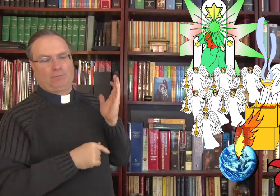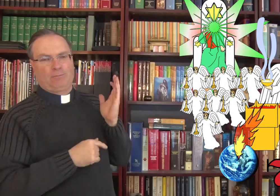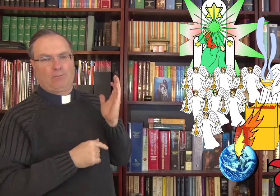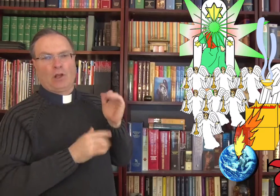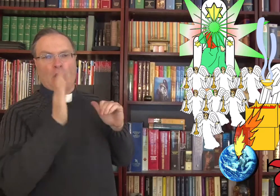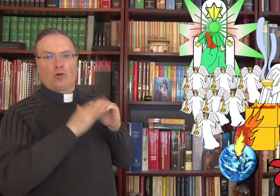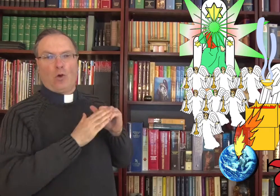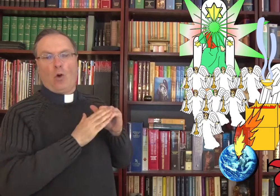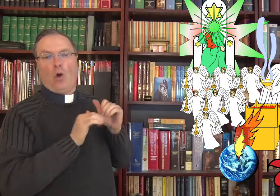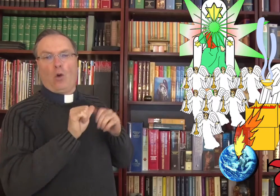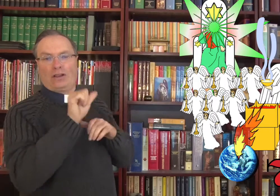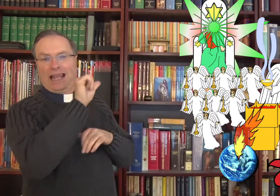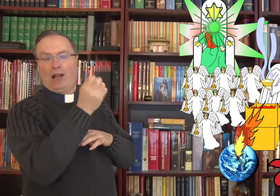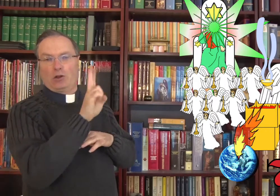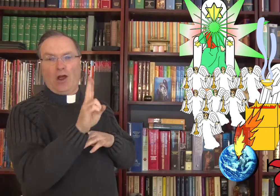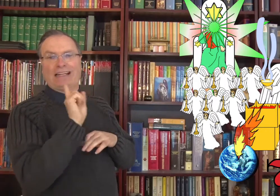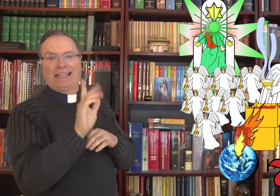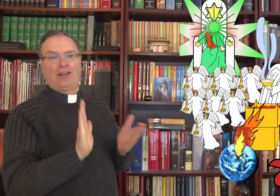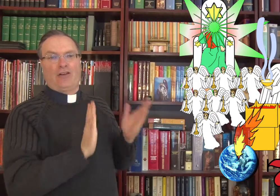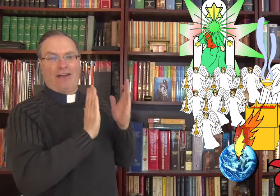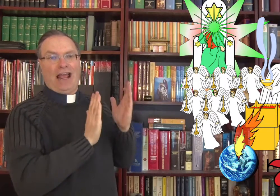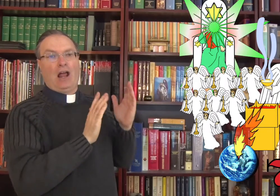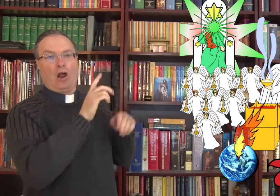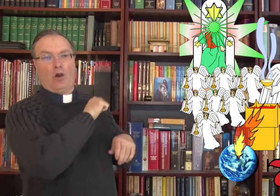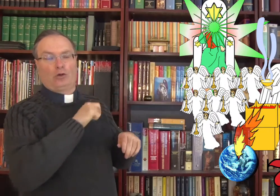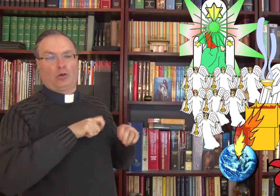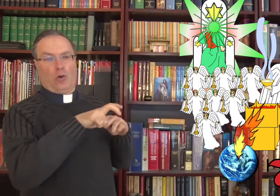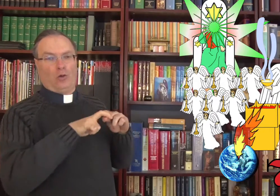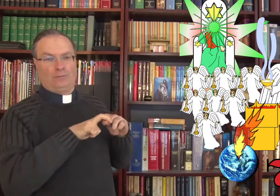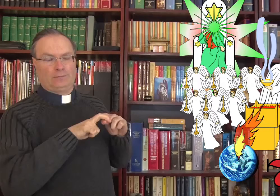sur l'autel d'or qui est devant le trône.